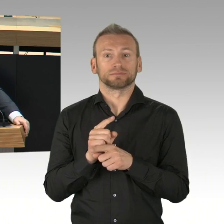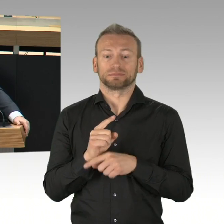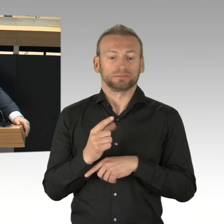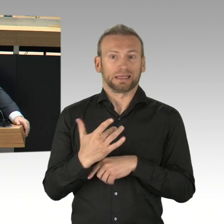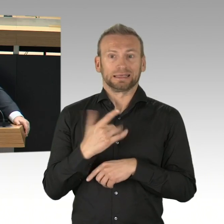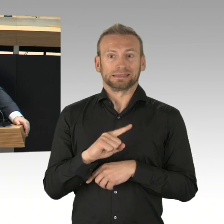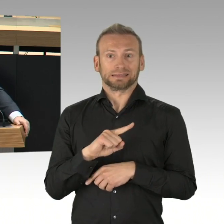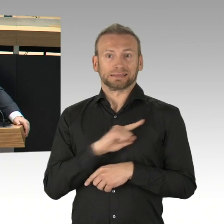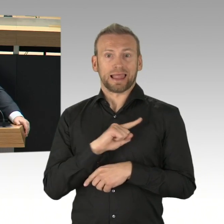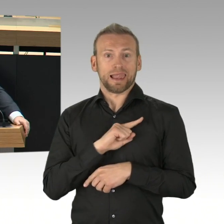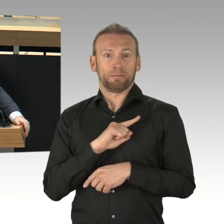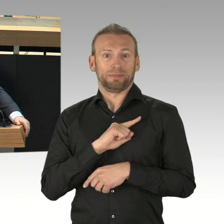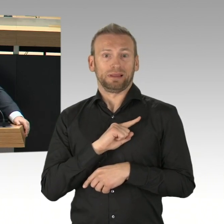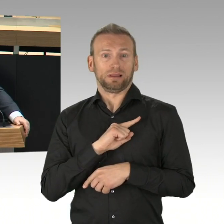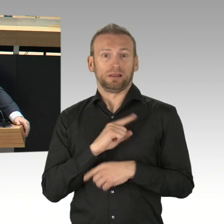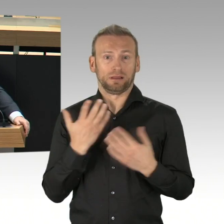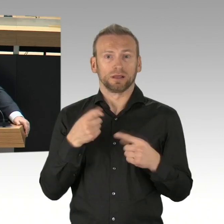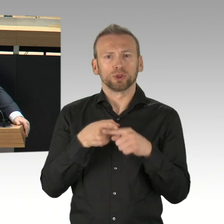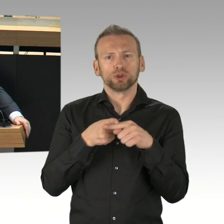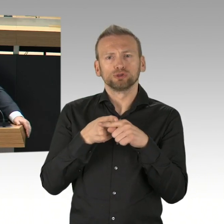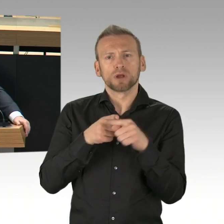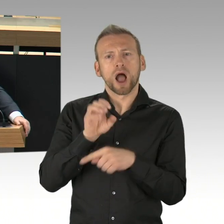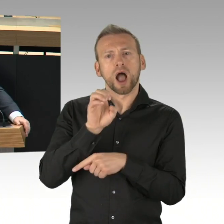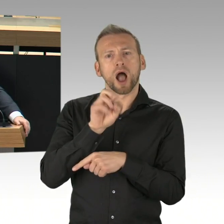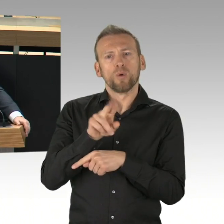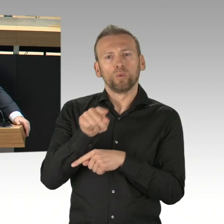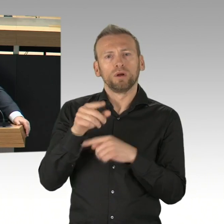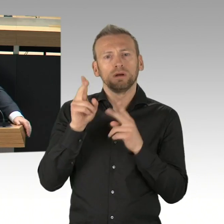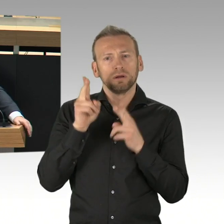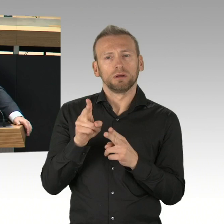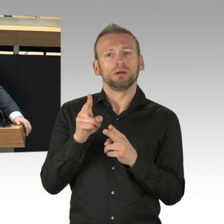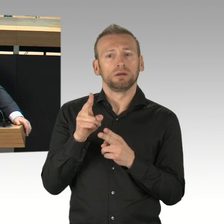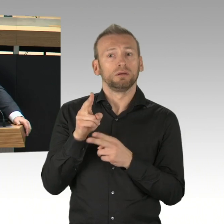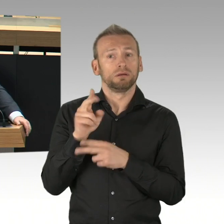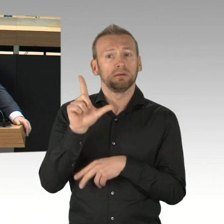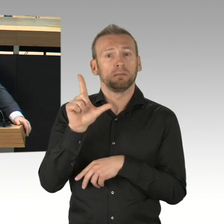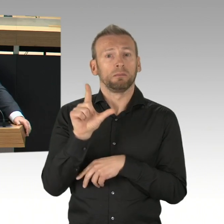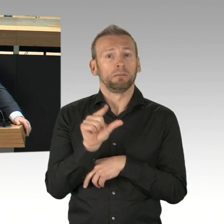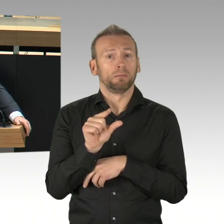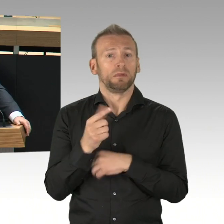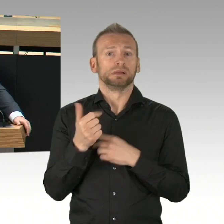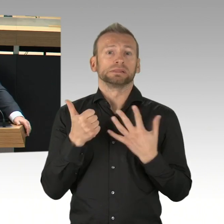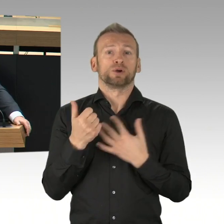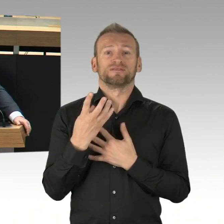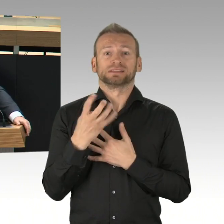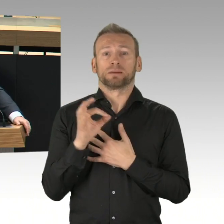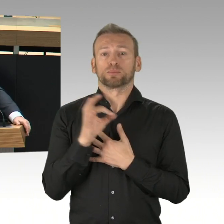Woraus nehmen Sie denn? Aus Ihren zurückführten Daten von 2013 und dann den rückwärts entwickelten Mieten, die sie vorhaben?